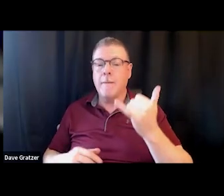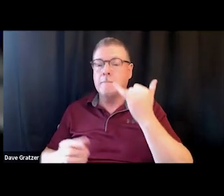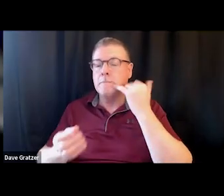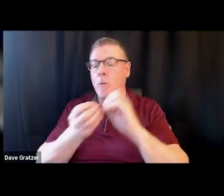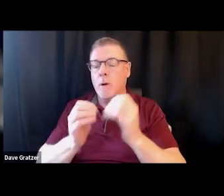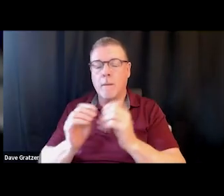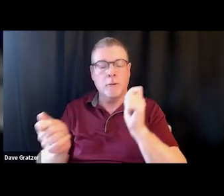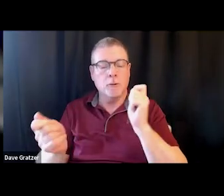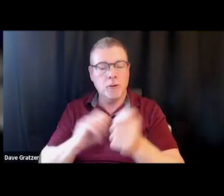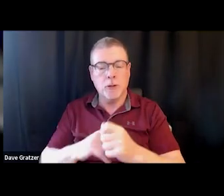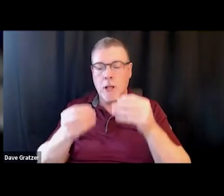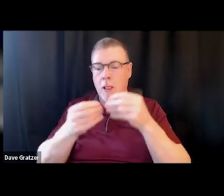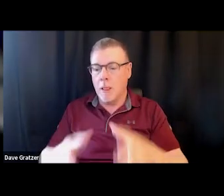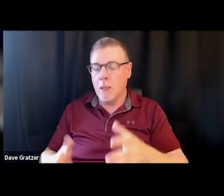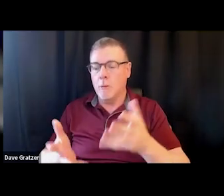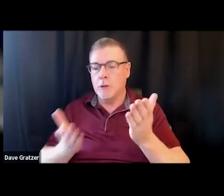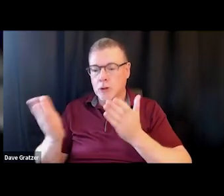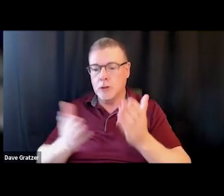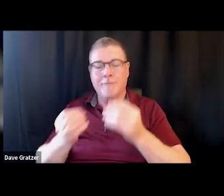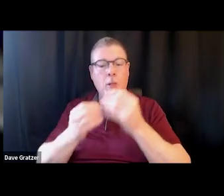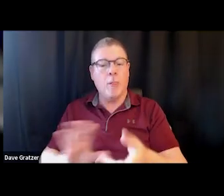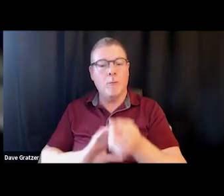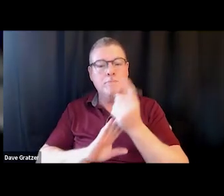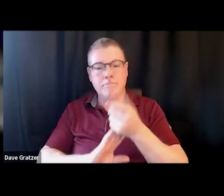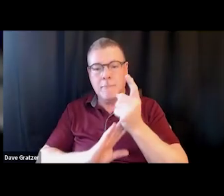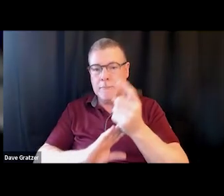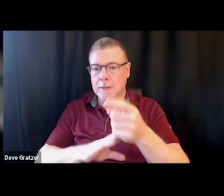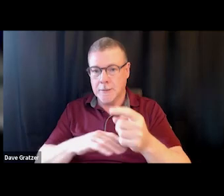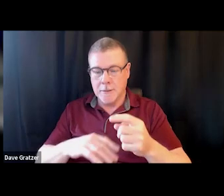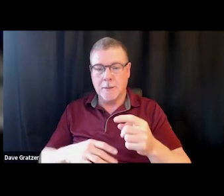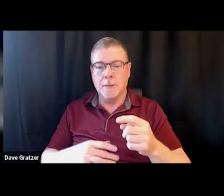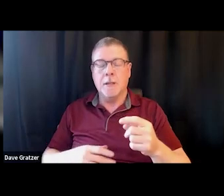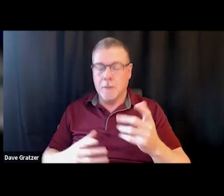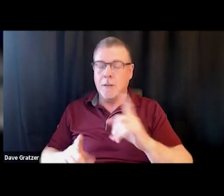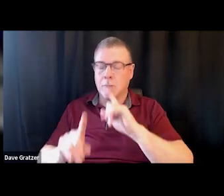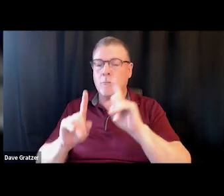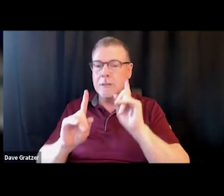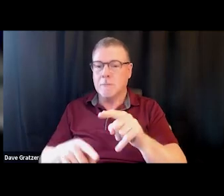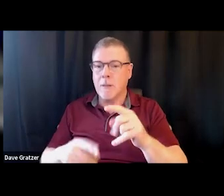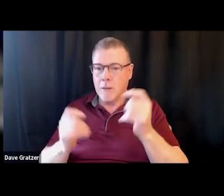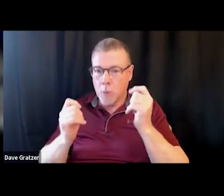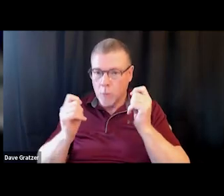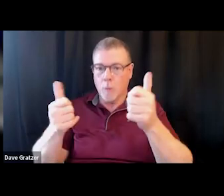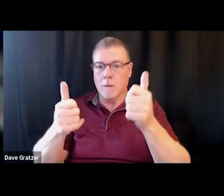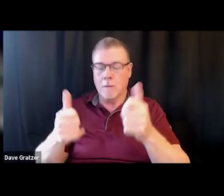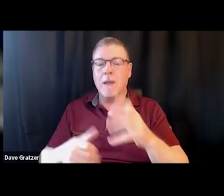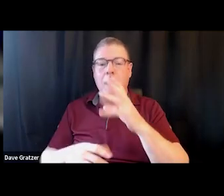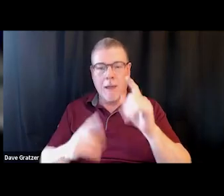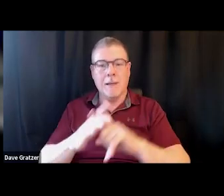la gente pierde el servicio, la gente pierde minutos. Así que queremos responder rápidamente a las personas, ponernos frente a ellos y empezar a trabajar con ellos,